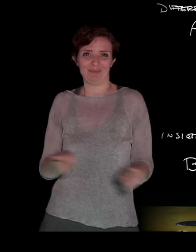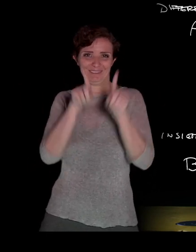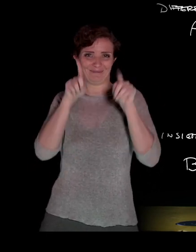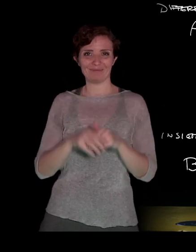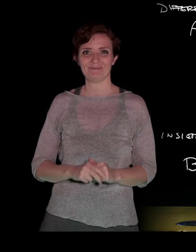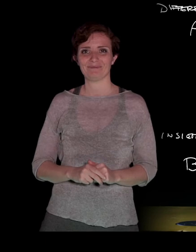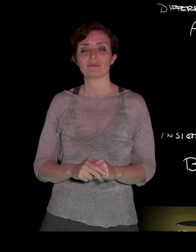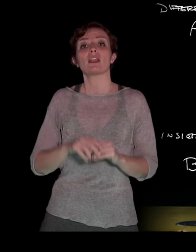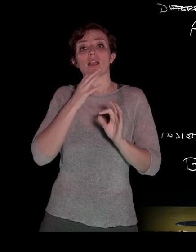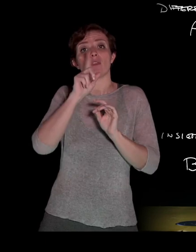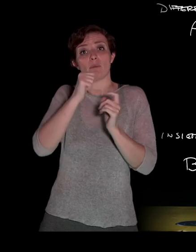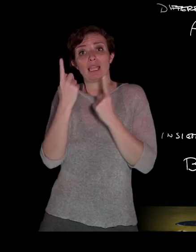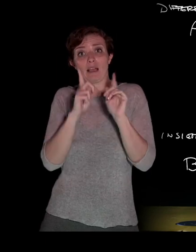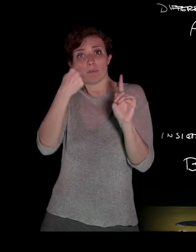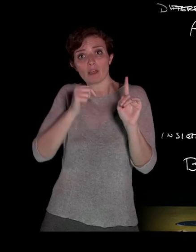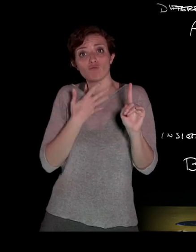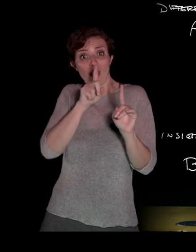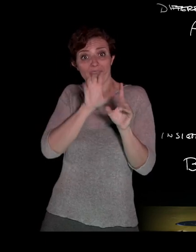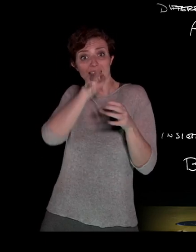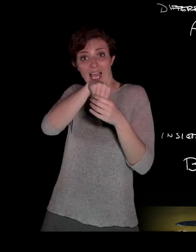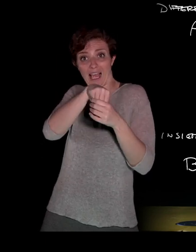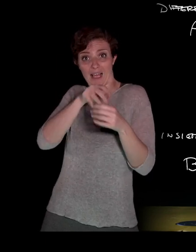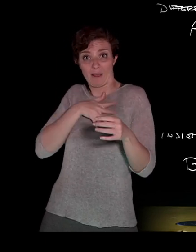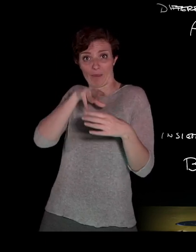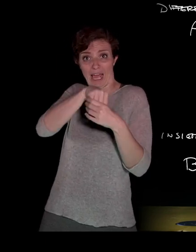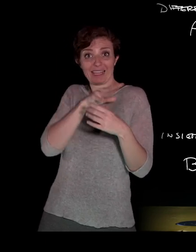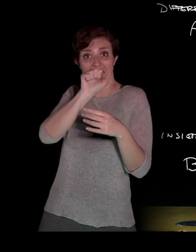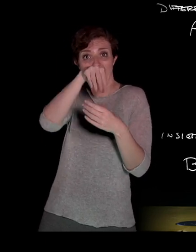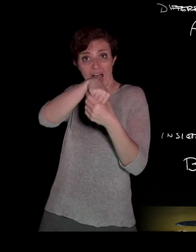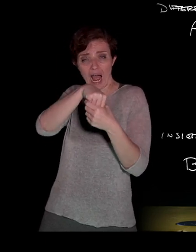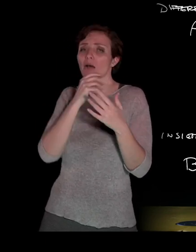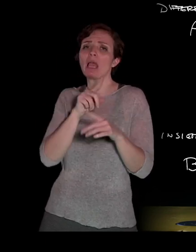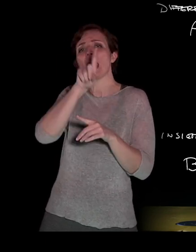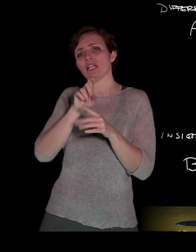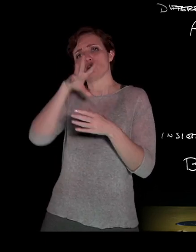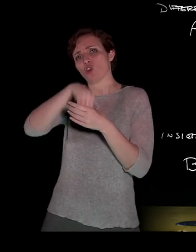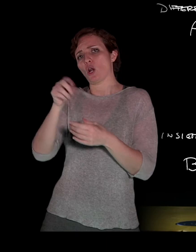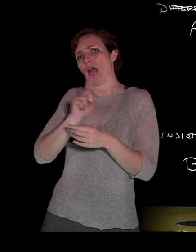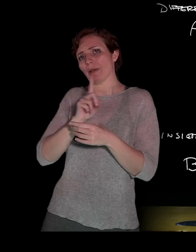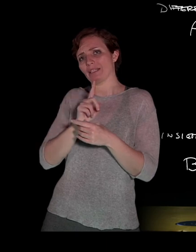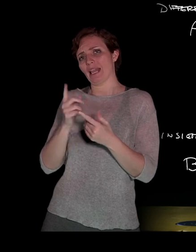Anche in questo caso avremo gli 'x' appartenenti ad 'A', 'x' non appartenenti all'insieme 'B'.